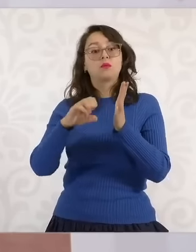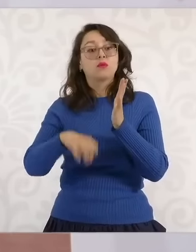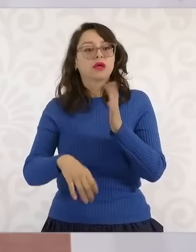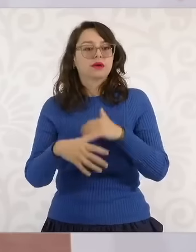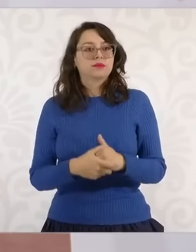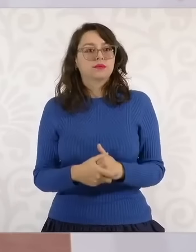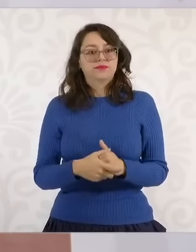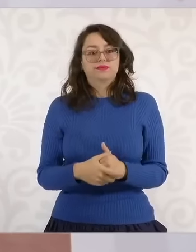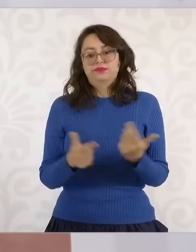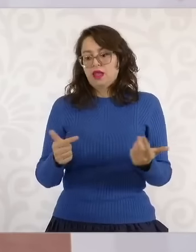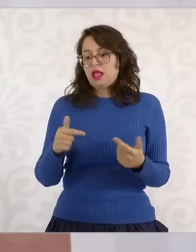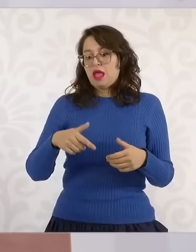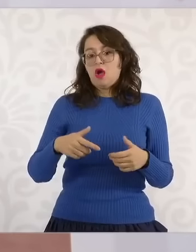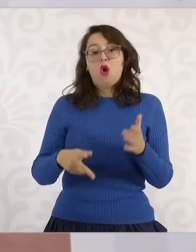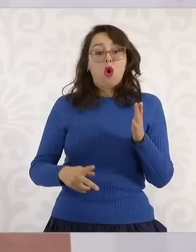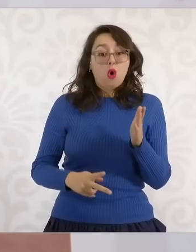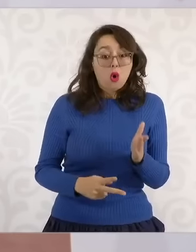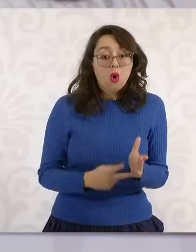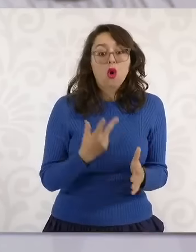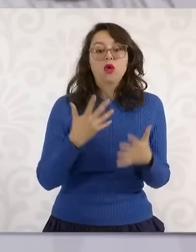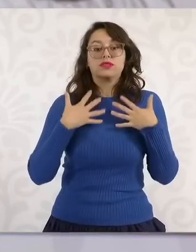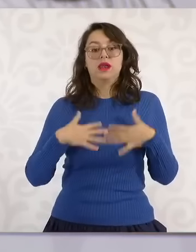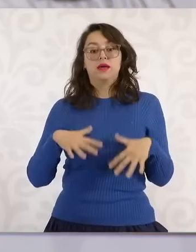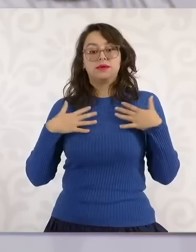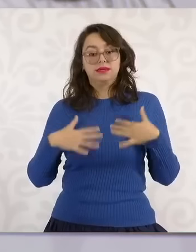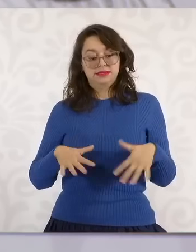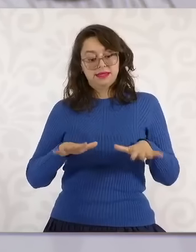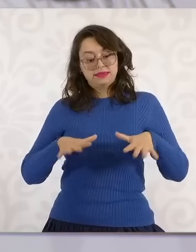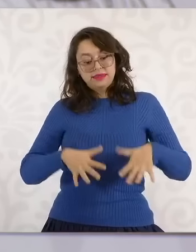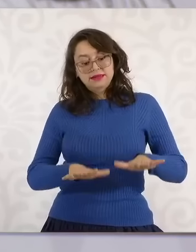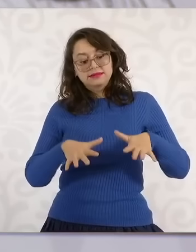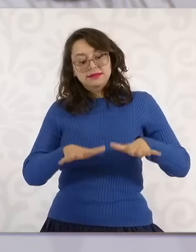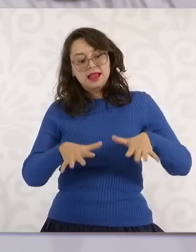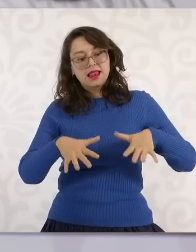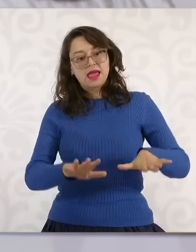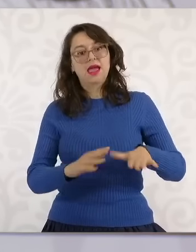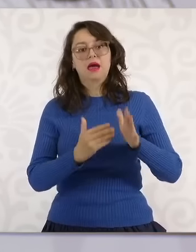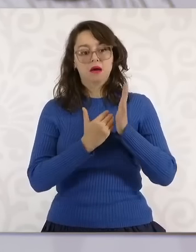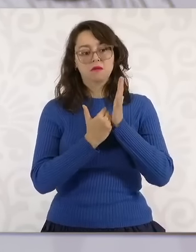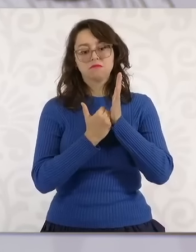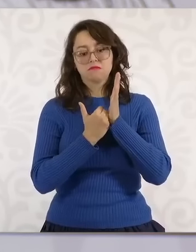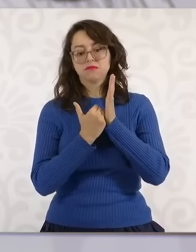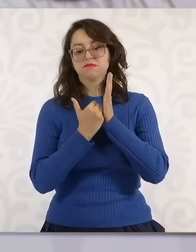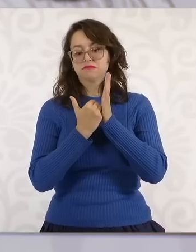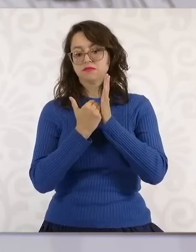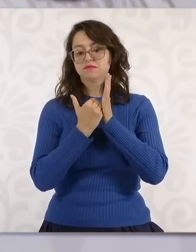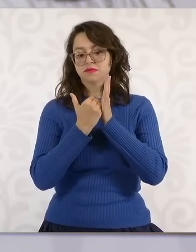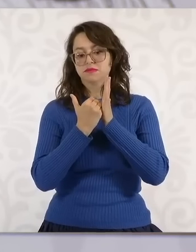varios años empezó a cambiar un poquito la curva en términos de la disminución de importaciones y